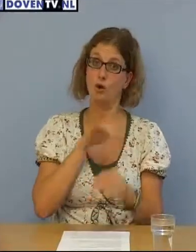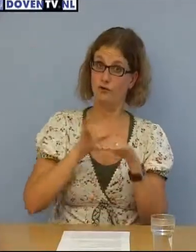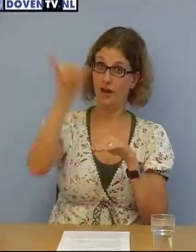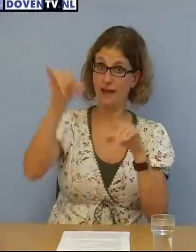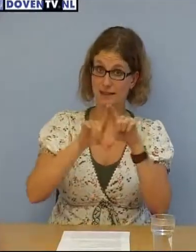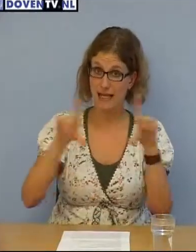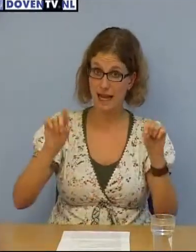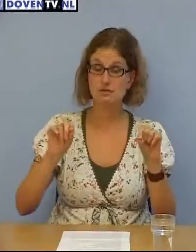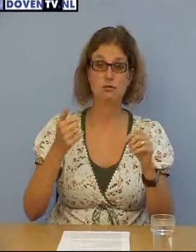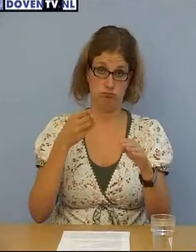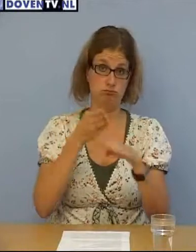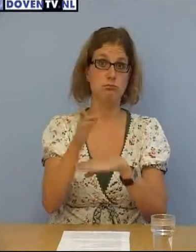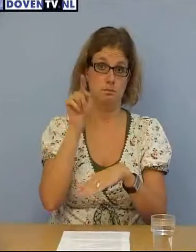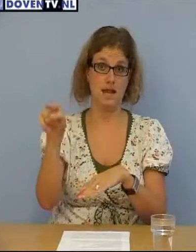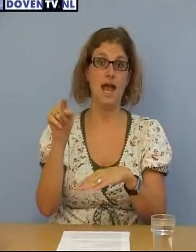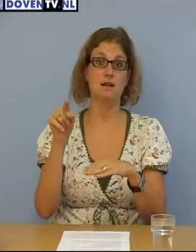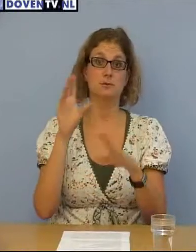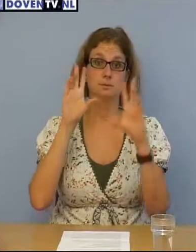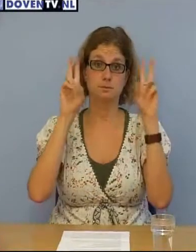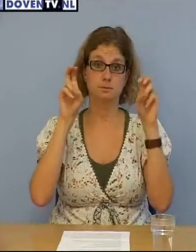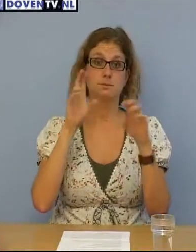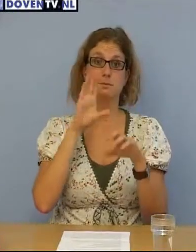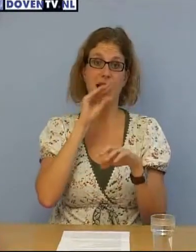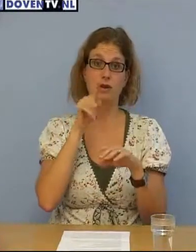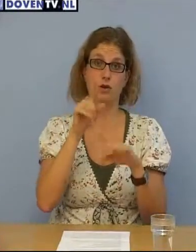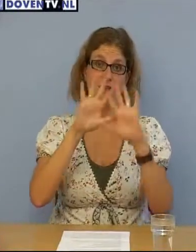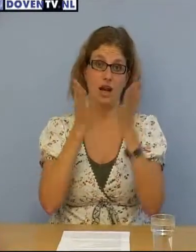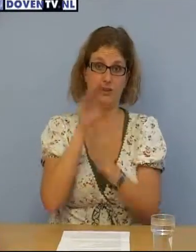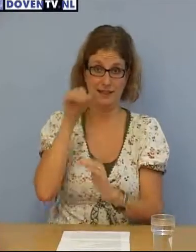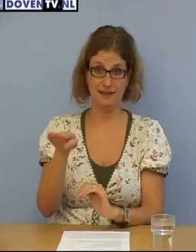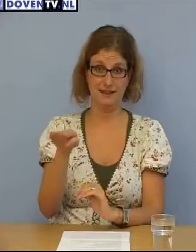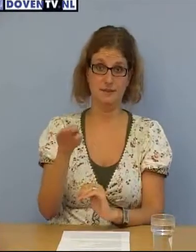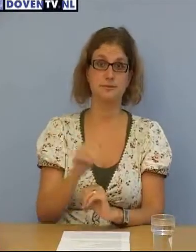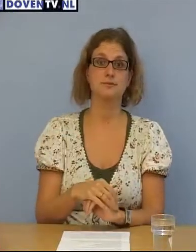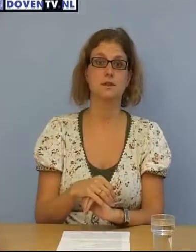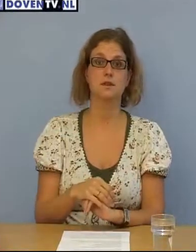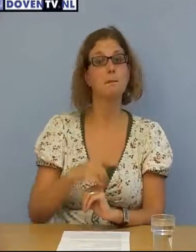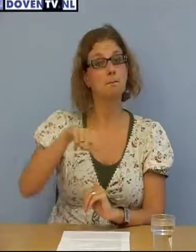Ook voor een vliegticket kun je terecht bij Sprekend de wereld in.